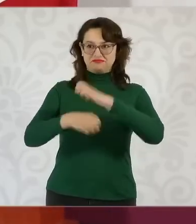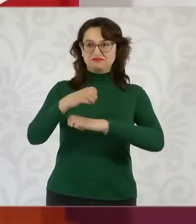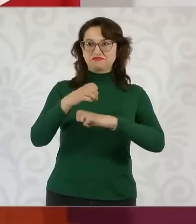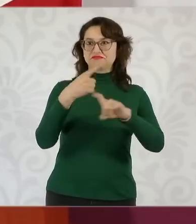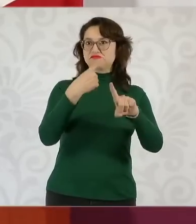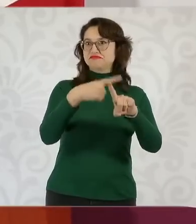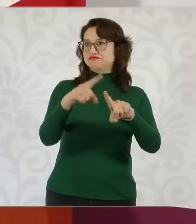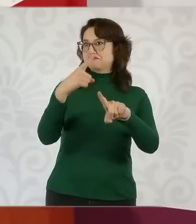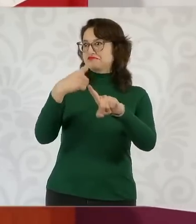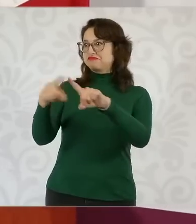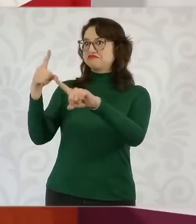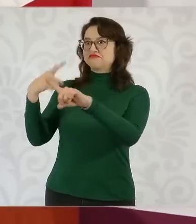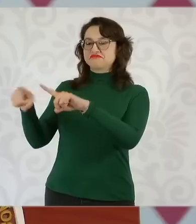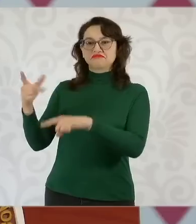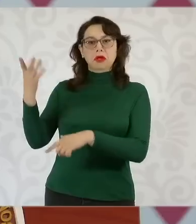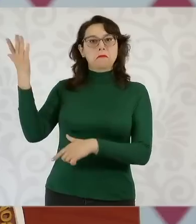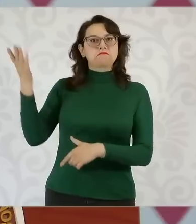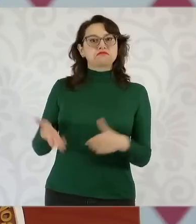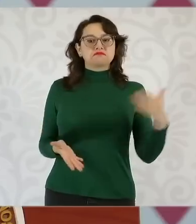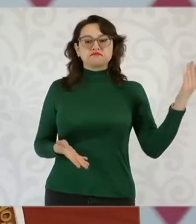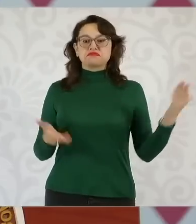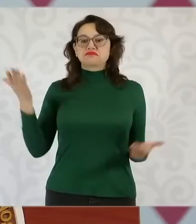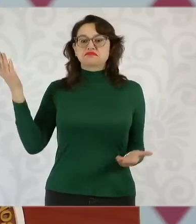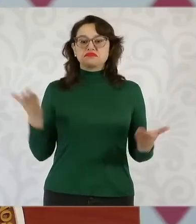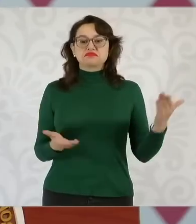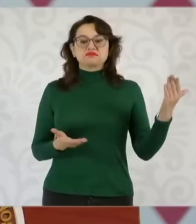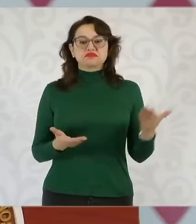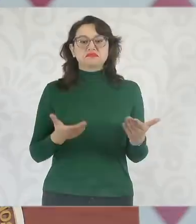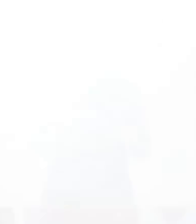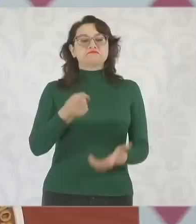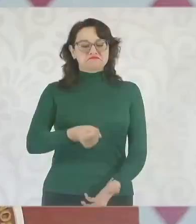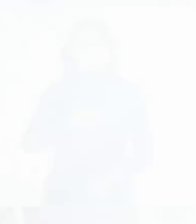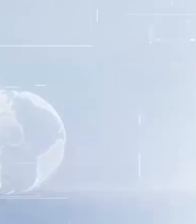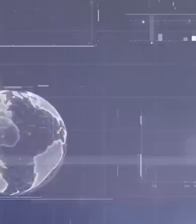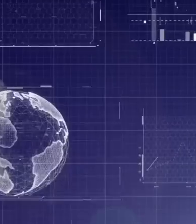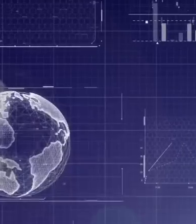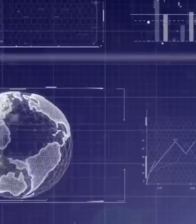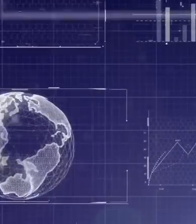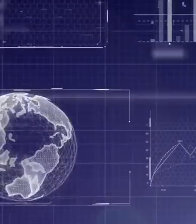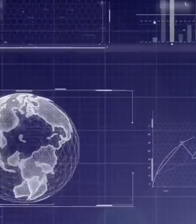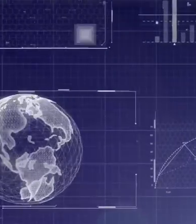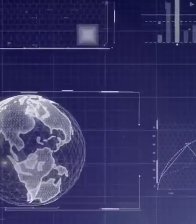la presidenta Claudia shb ha presentado importantes avances en materia económica